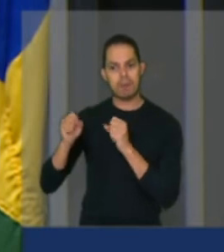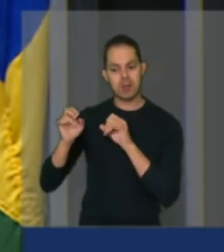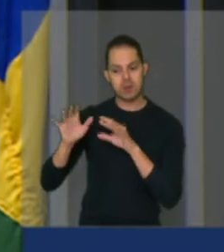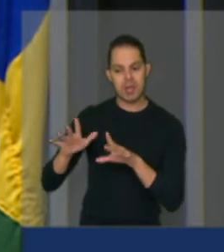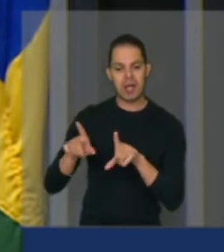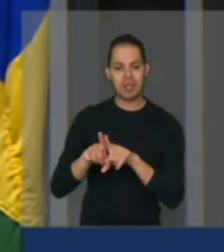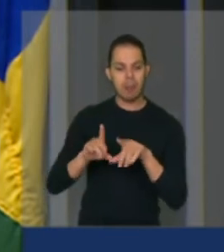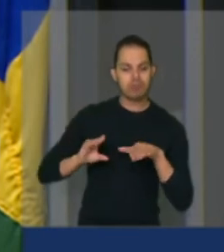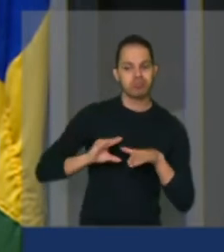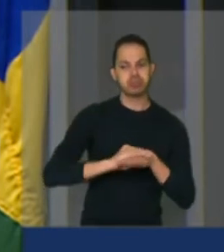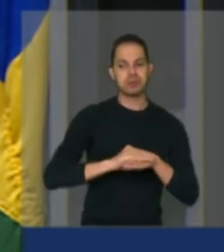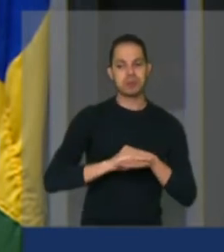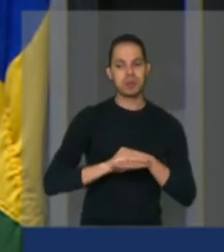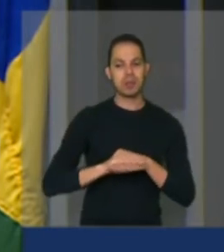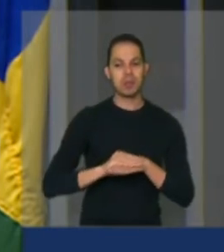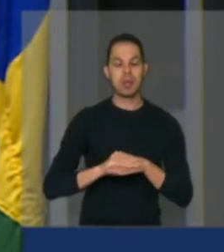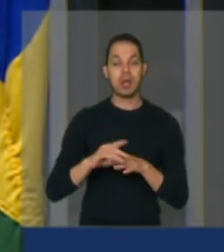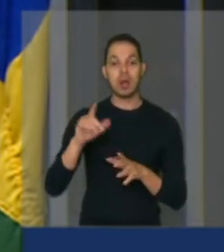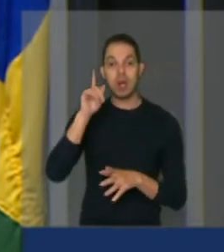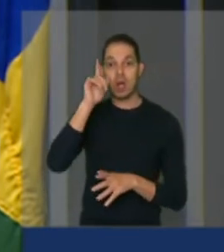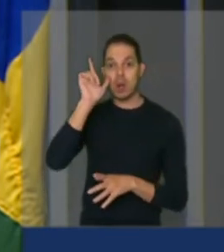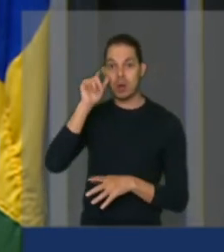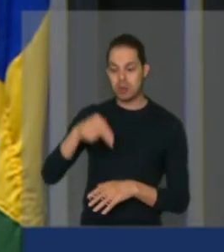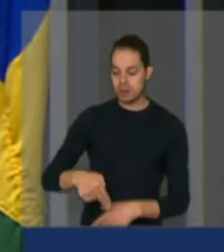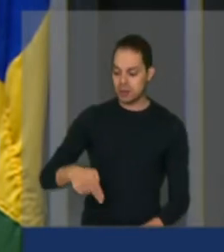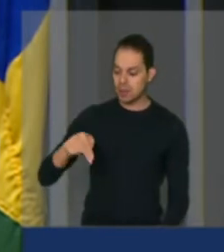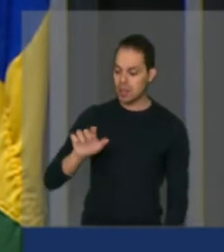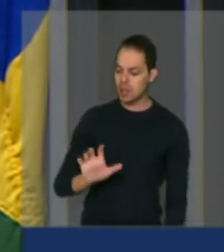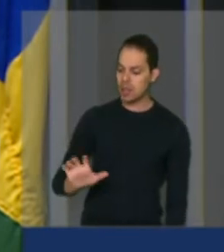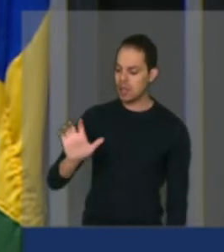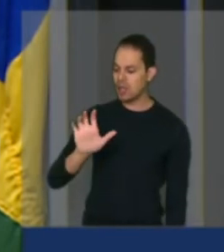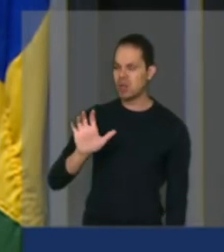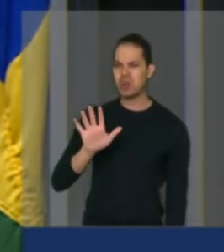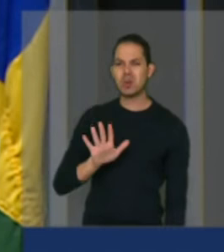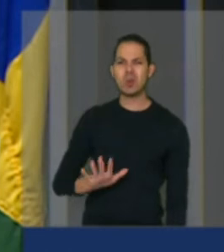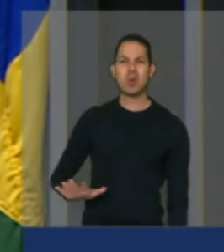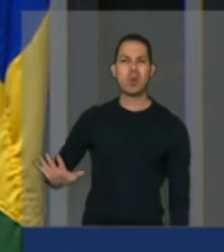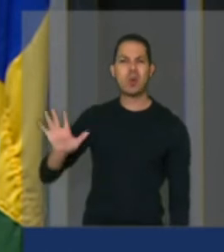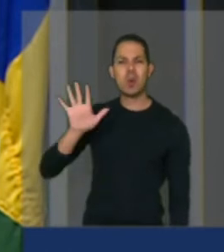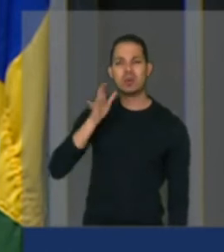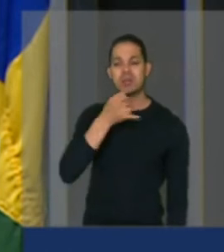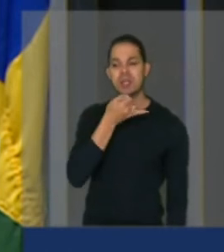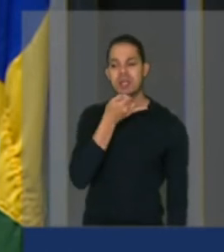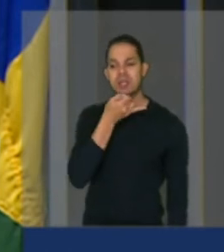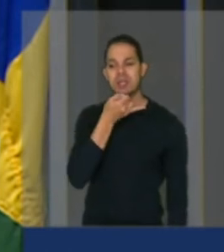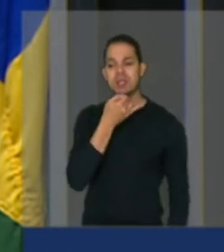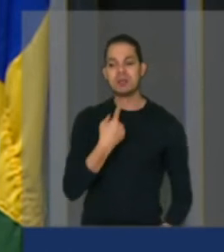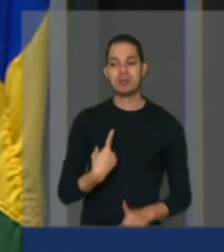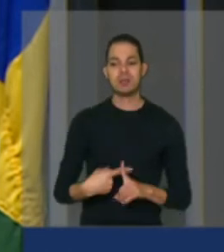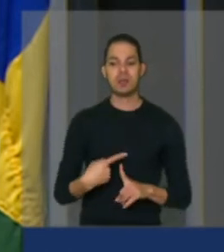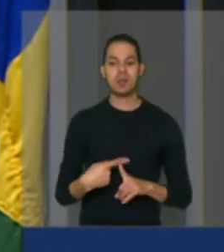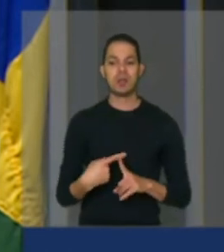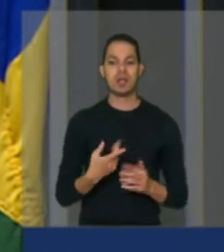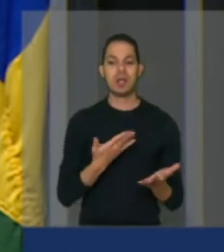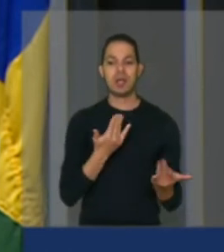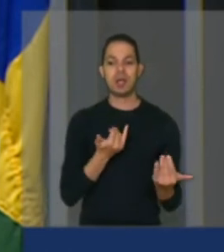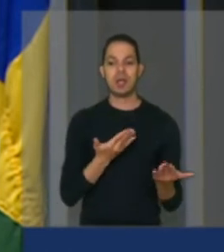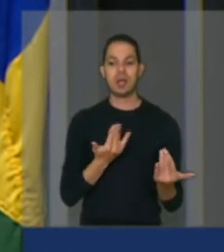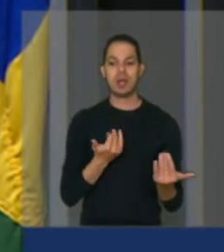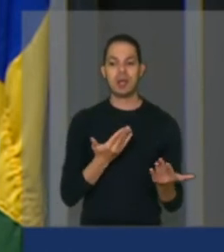PARA FERIR. ONTEM O NORDESTE FICOU ENTRISTECIDO... COM A NOTÍCIA DO JOVEM LUCAS SANTOS QUE TIROU SUA VIDA. APENAS 16